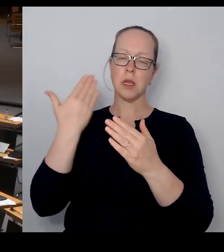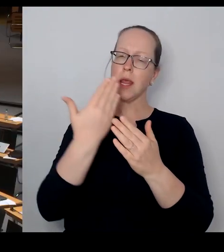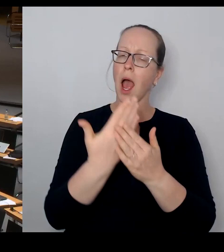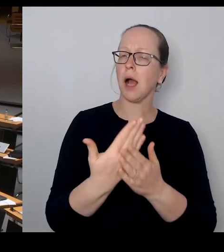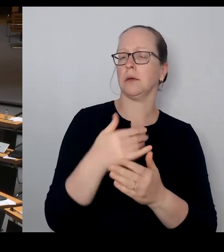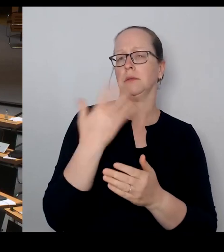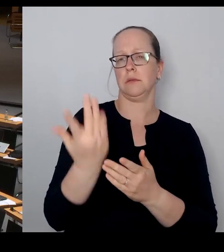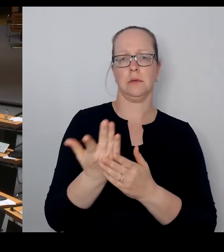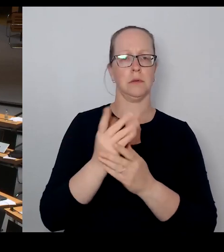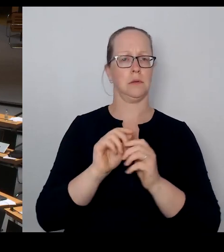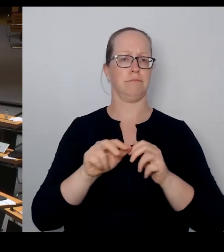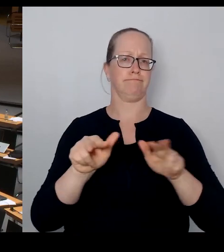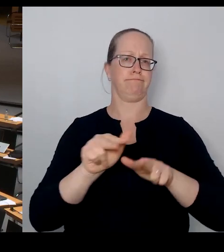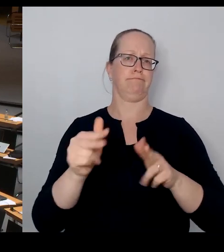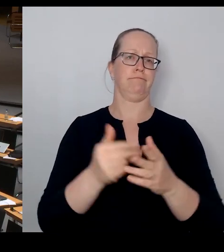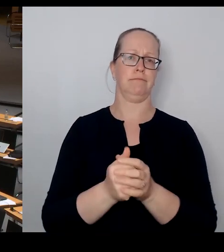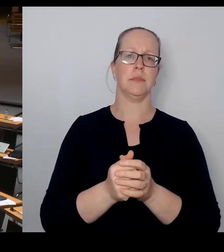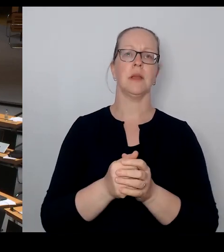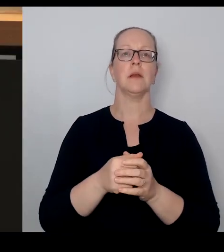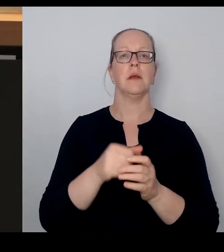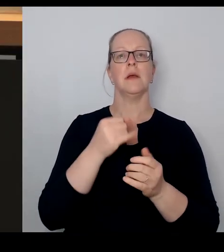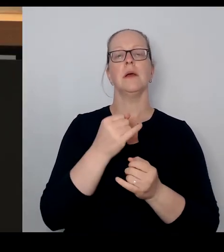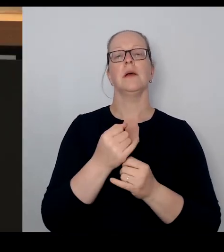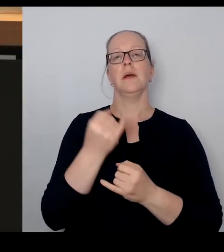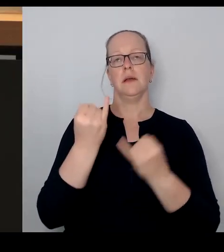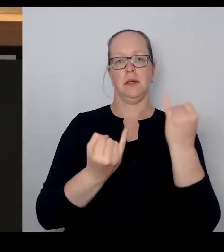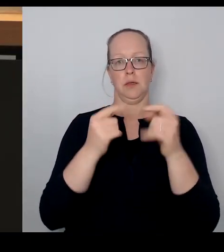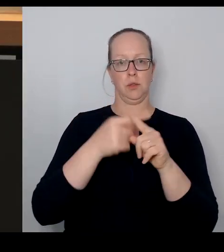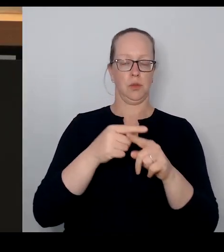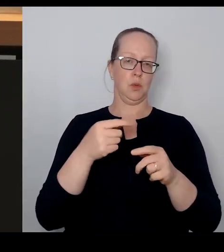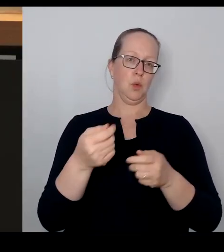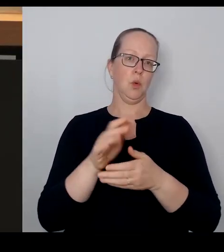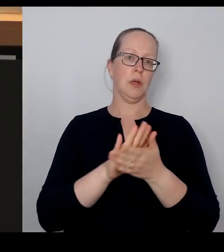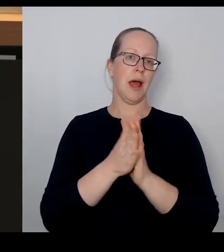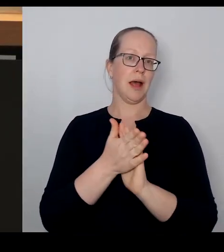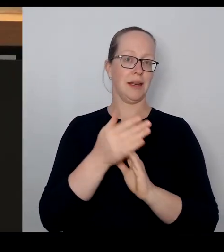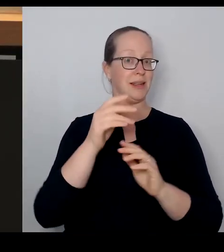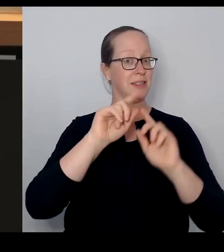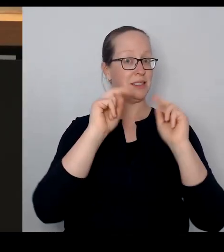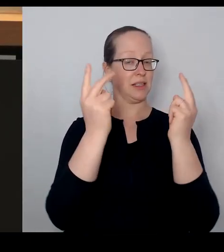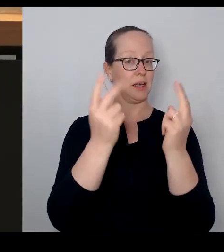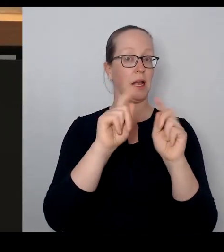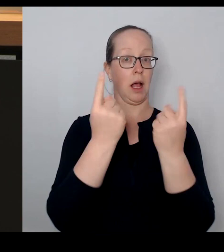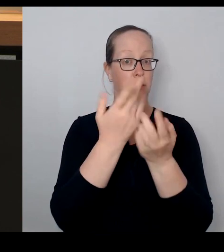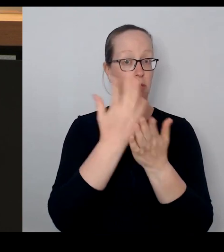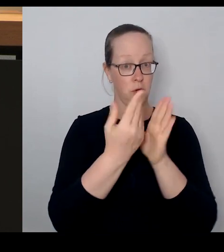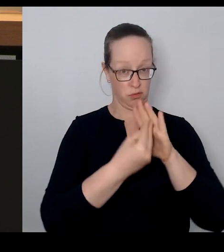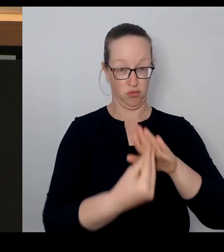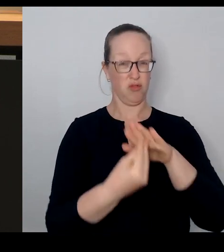wehenden Fahnen unterstützt wird, weil es einfach eine sinnvolle Initiative ist und wir hier auch nicht von Menschen